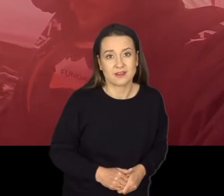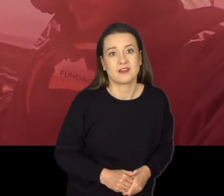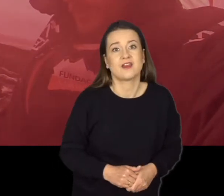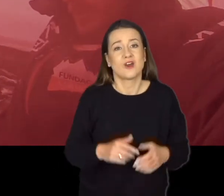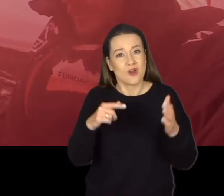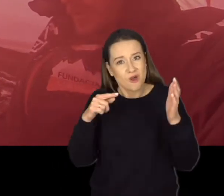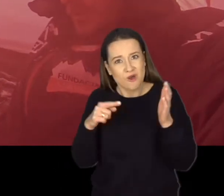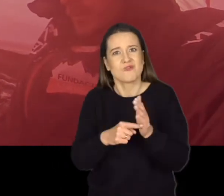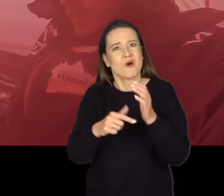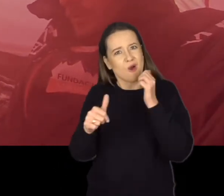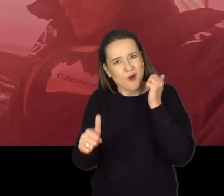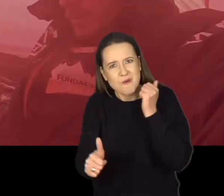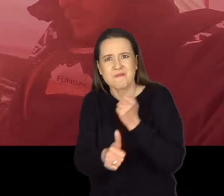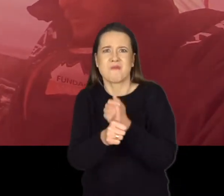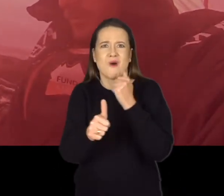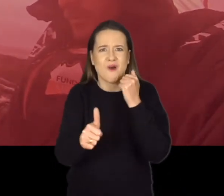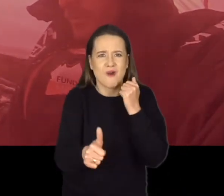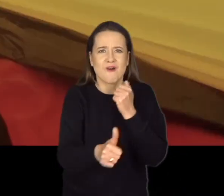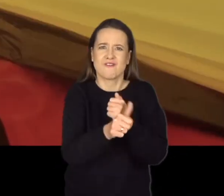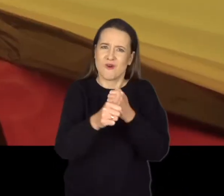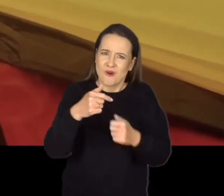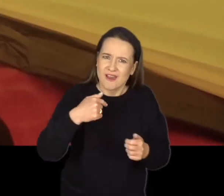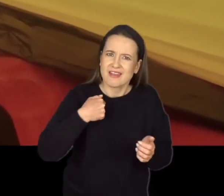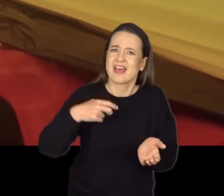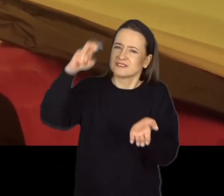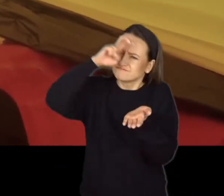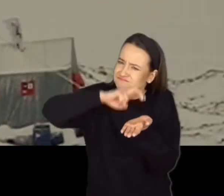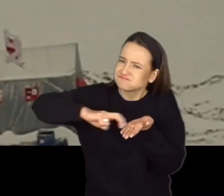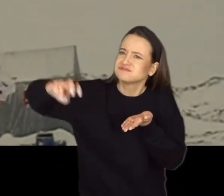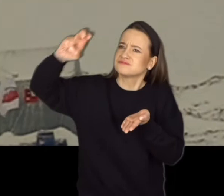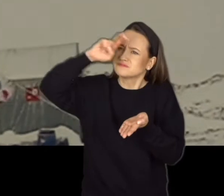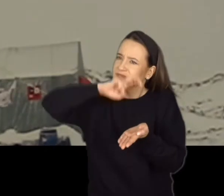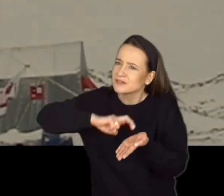Ta myśl, za krokiem krok